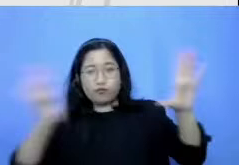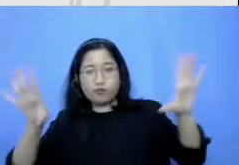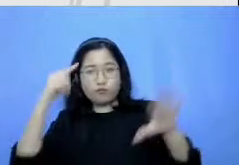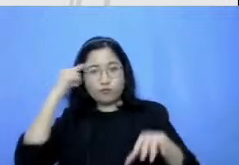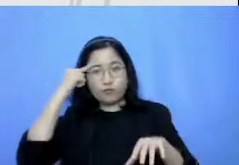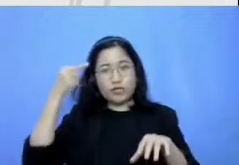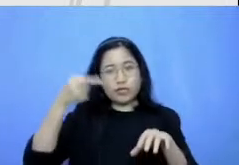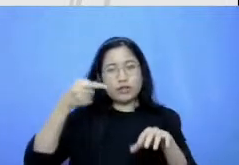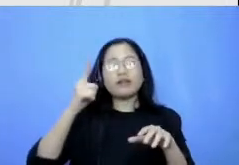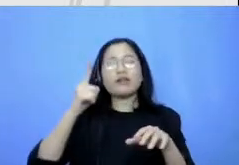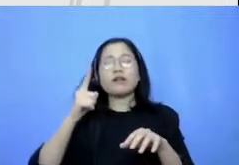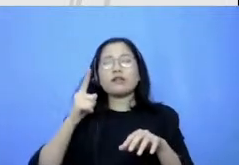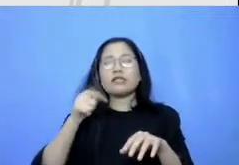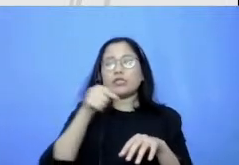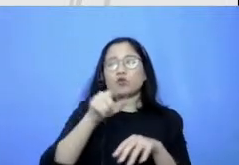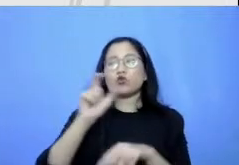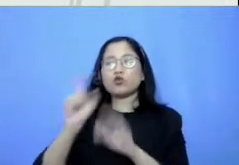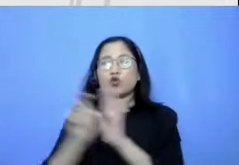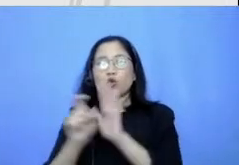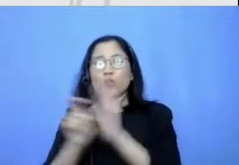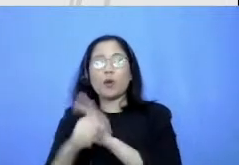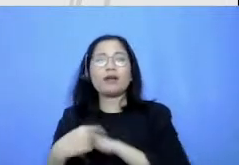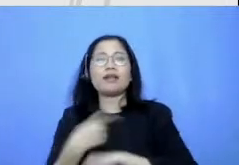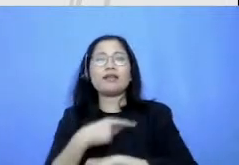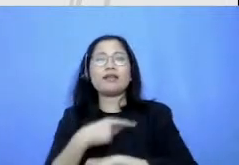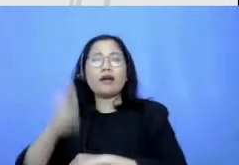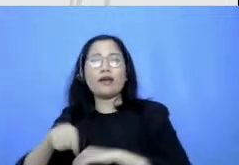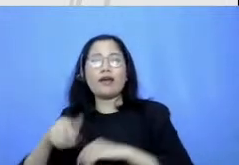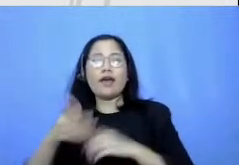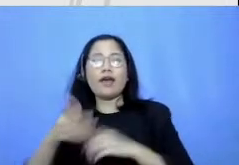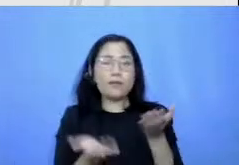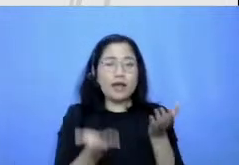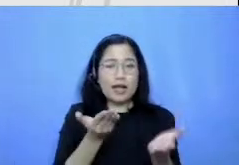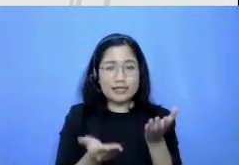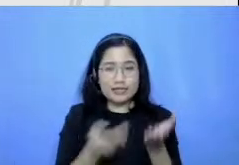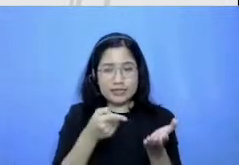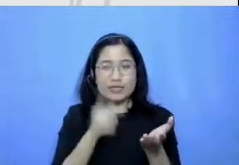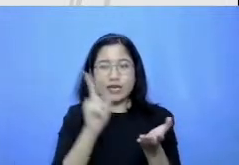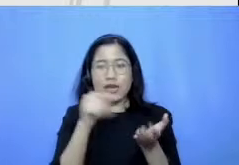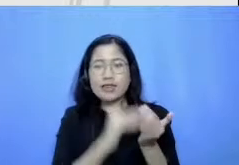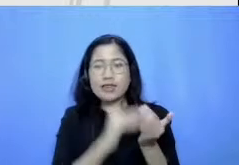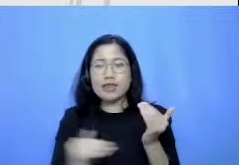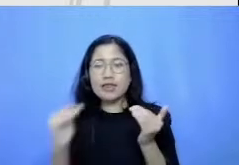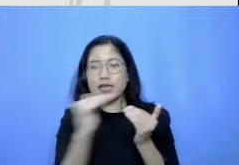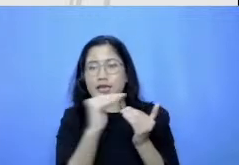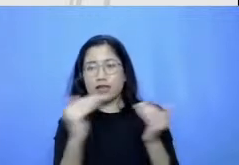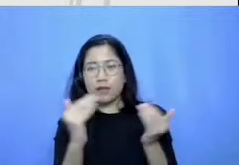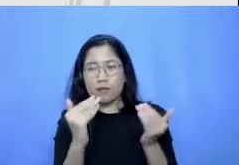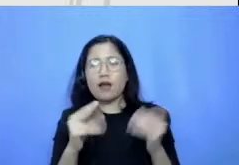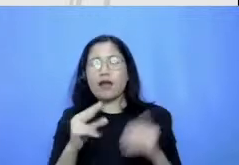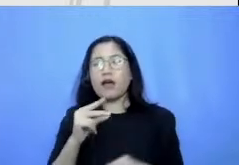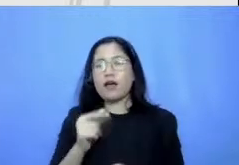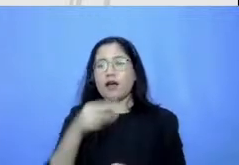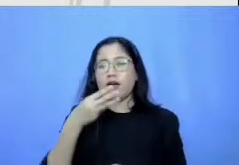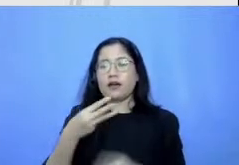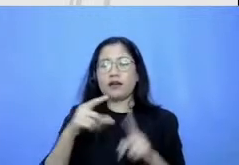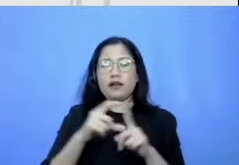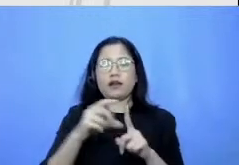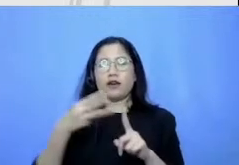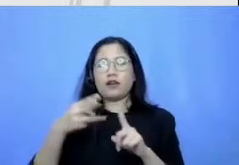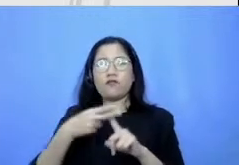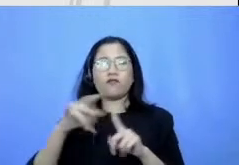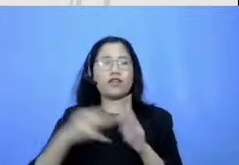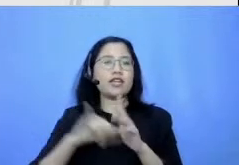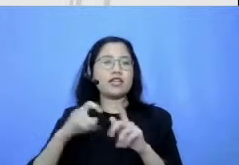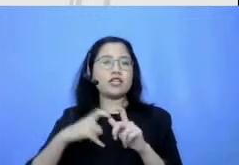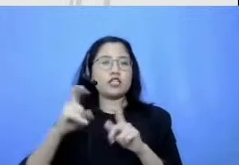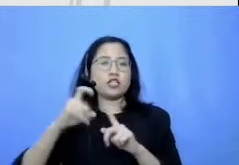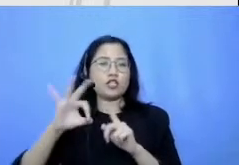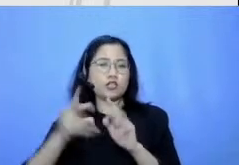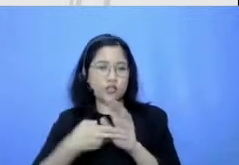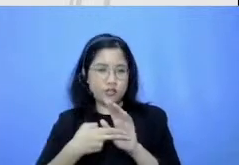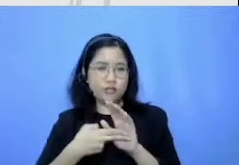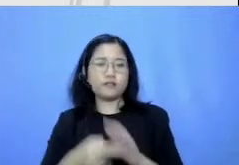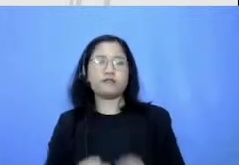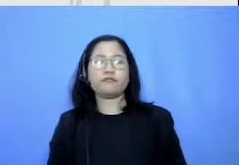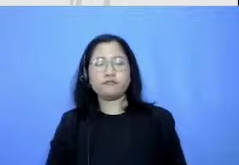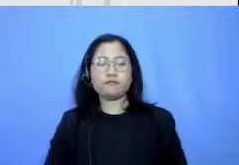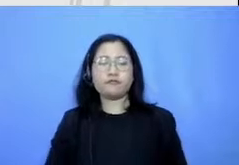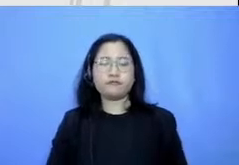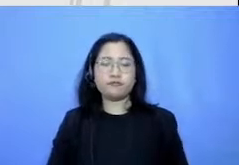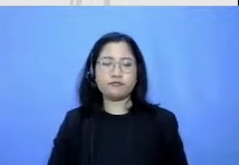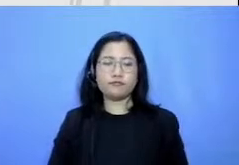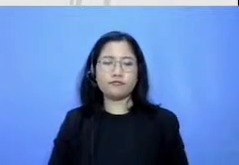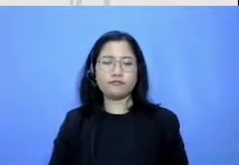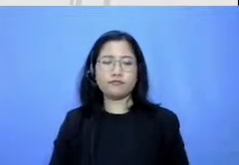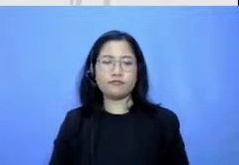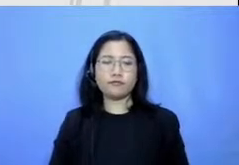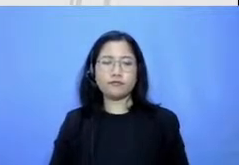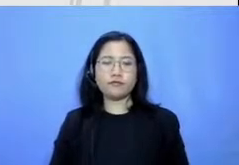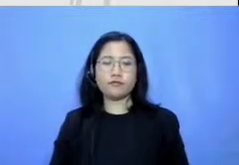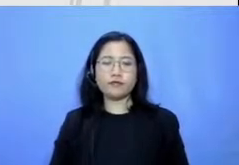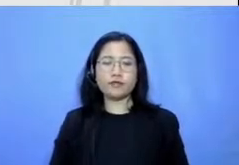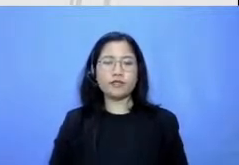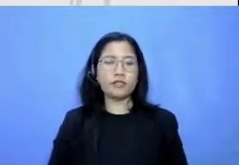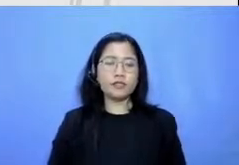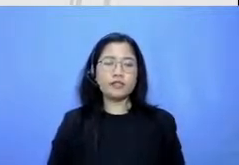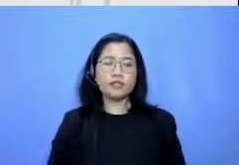aplikasi dalam Ed pada tingkat tidak seni set jadi bapak dan ibu kita bisa